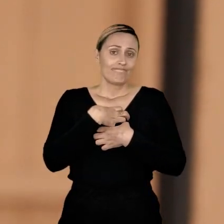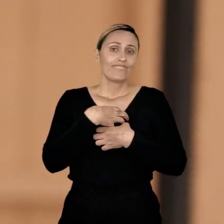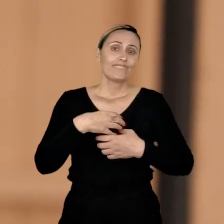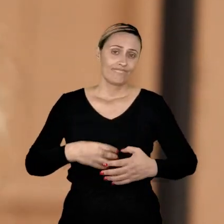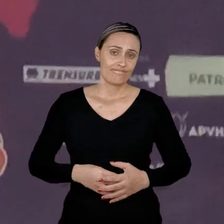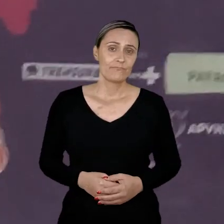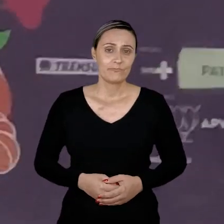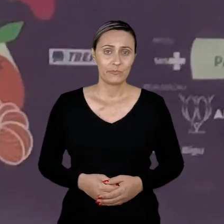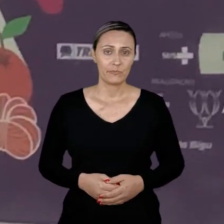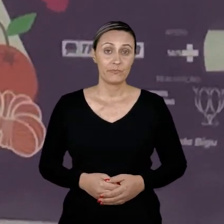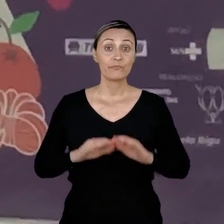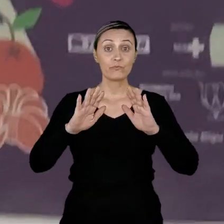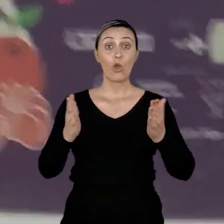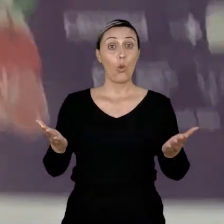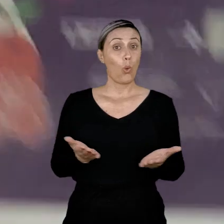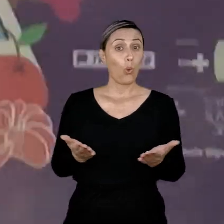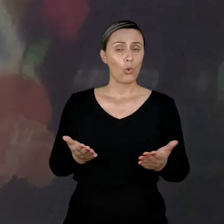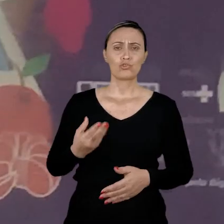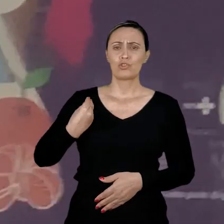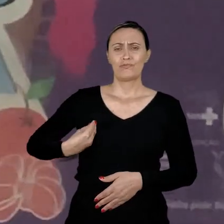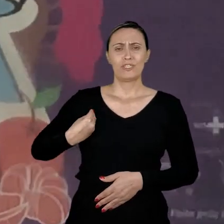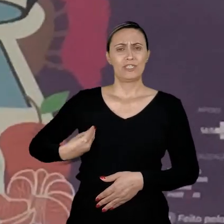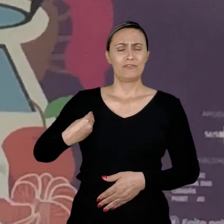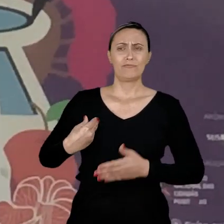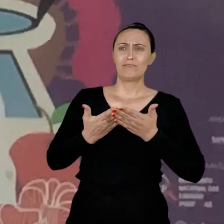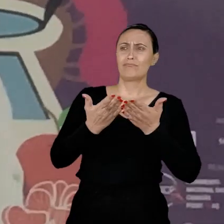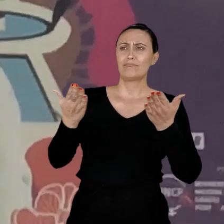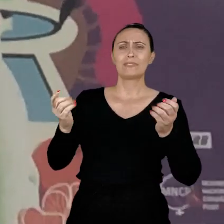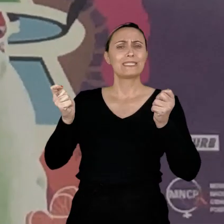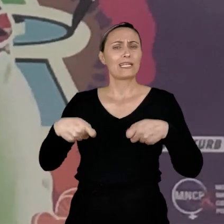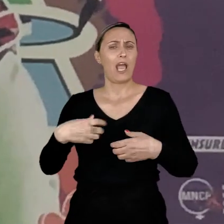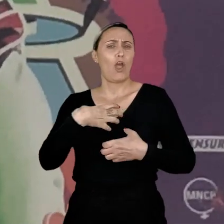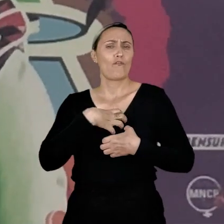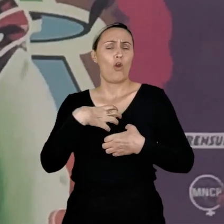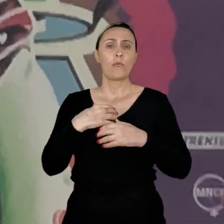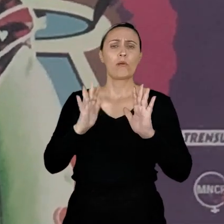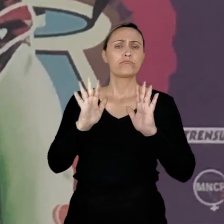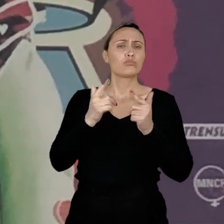Nos dias de hoje, a proteção está ao alcance de todos. Ninguém mais precisa se expor ao risco de infecção.